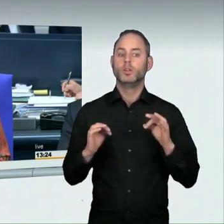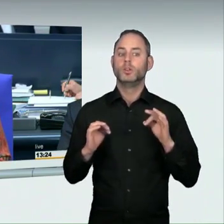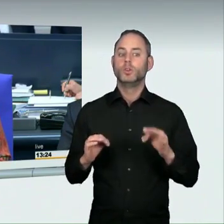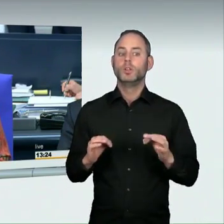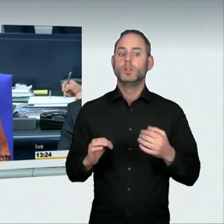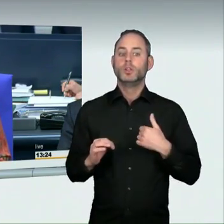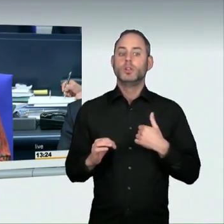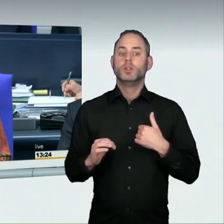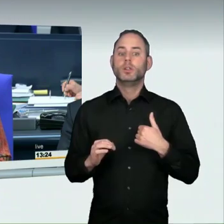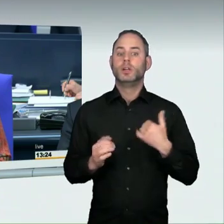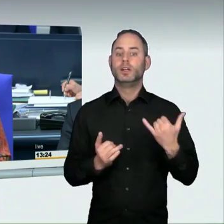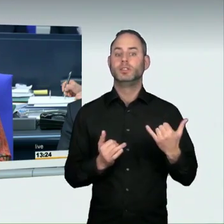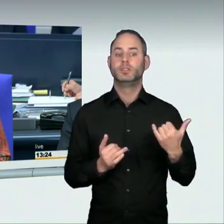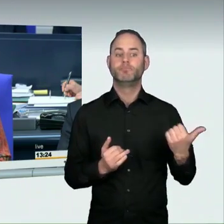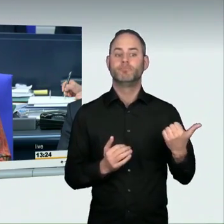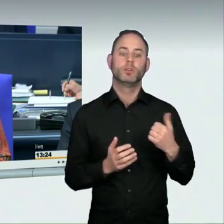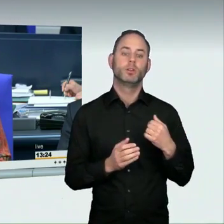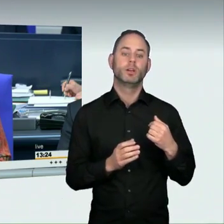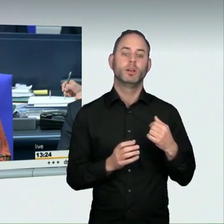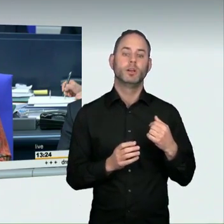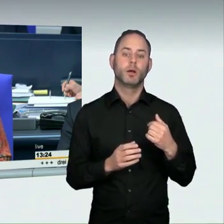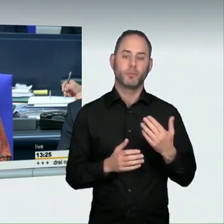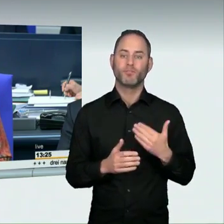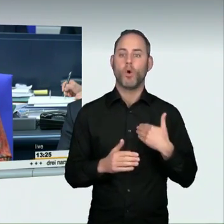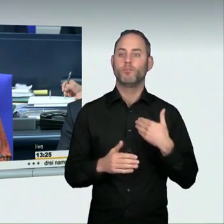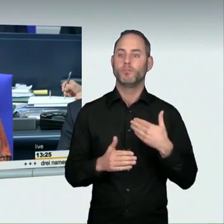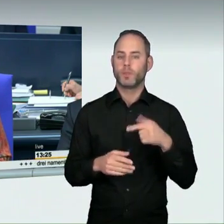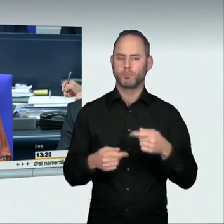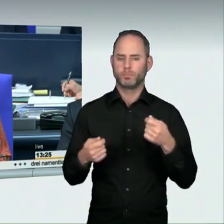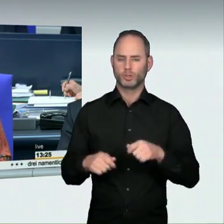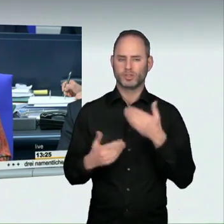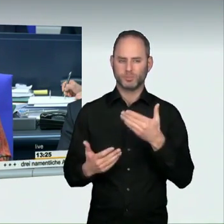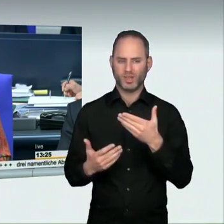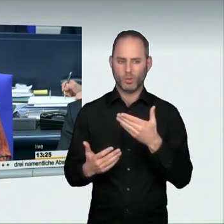der Fraktion Die Linke namentlich abstimmen, weise ich darauf hin,